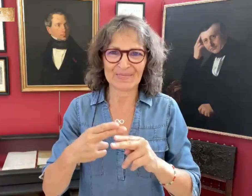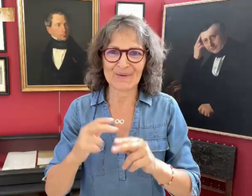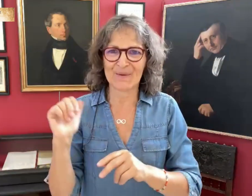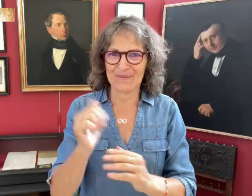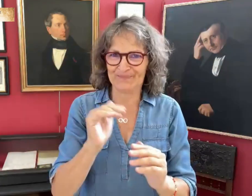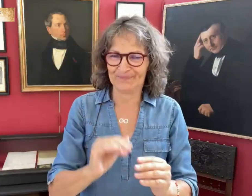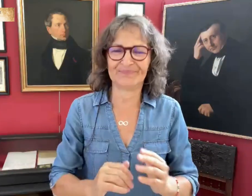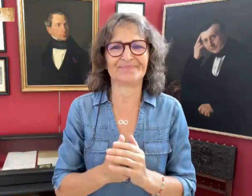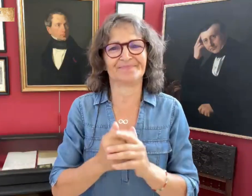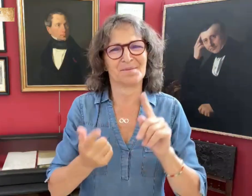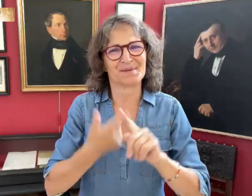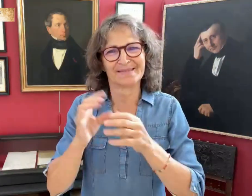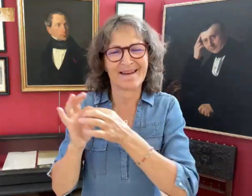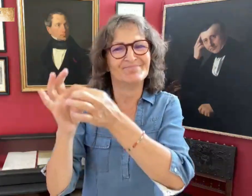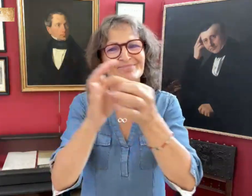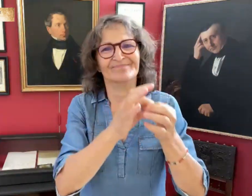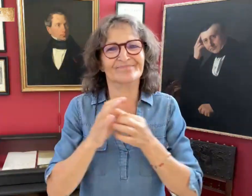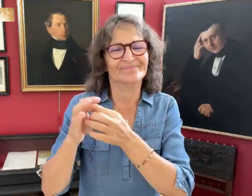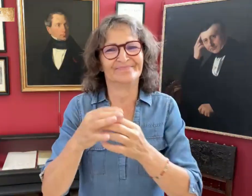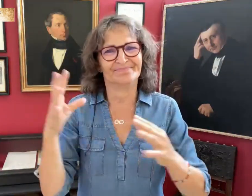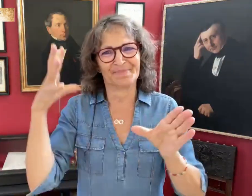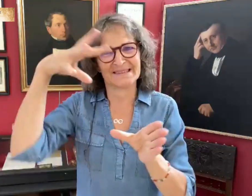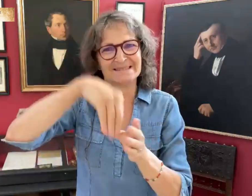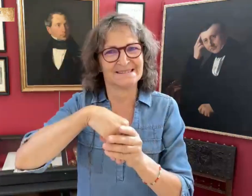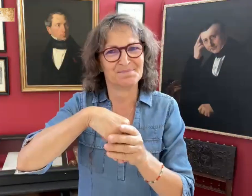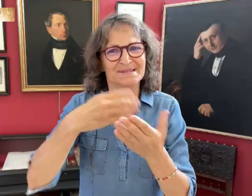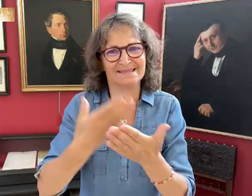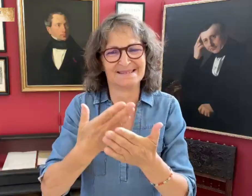Il important de souligner la participation